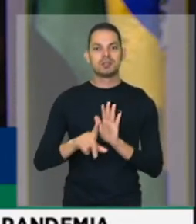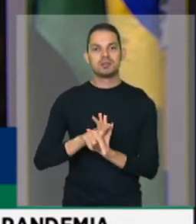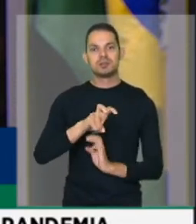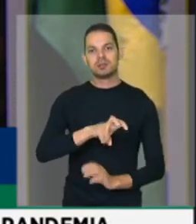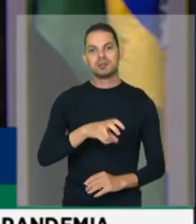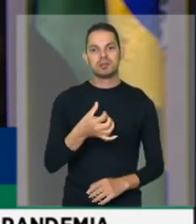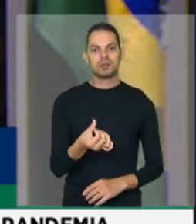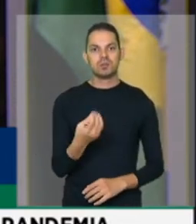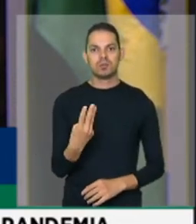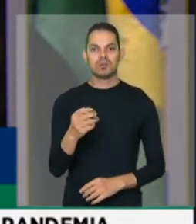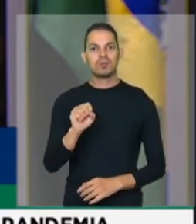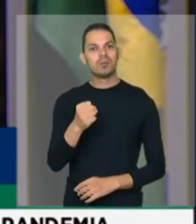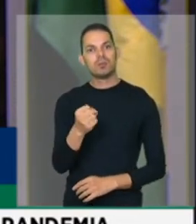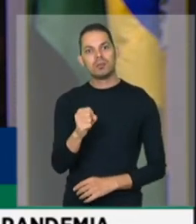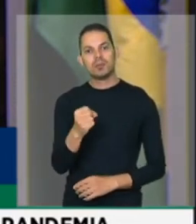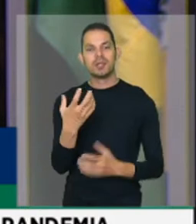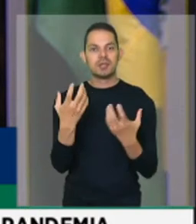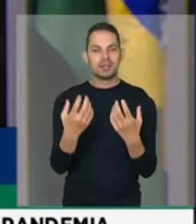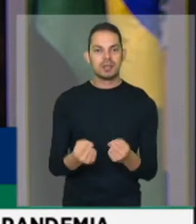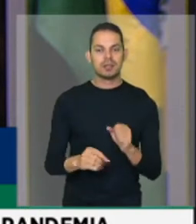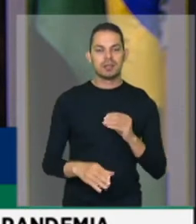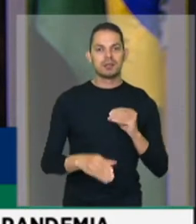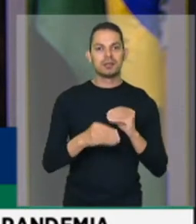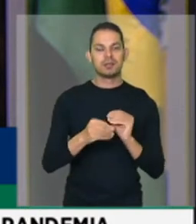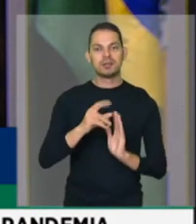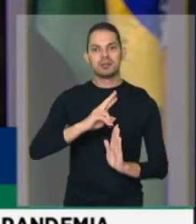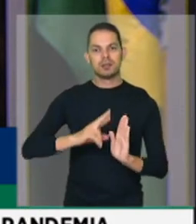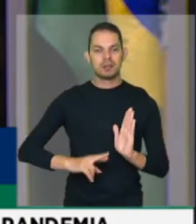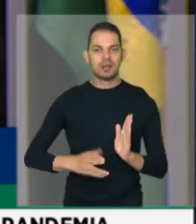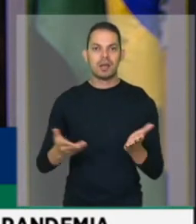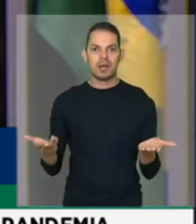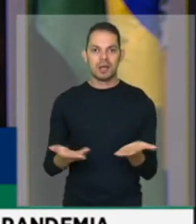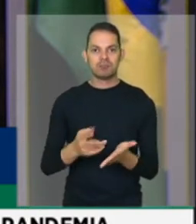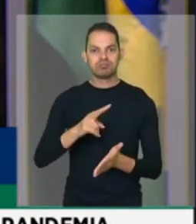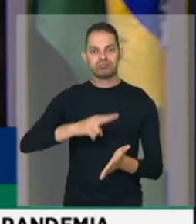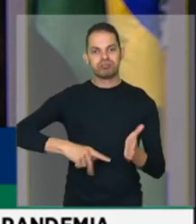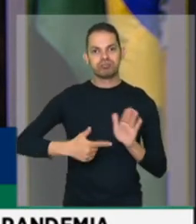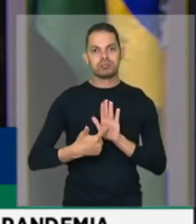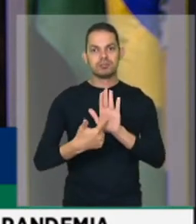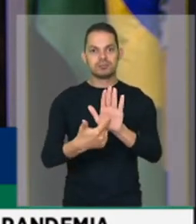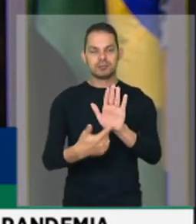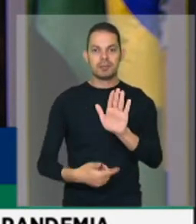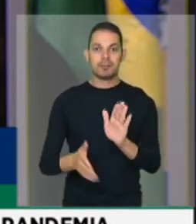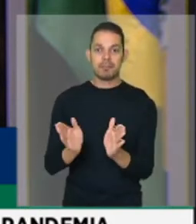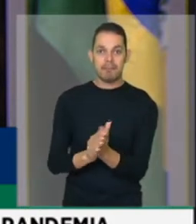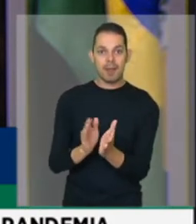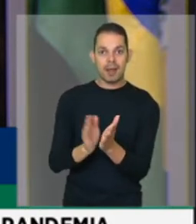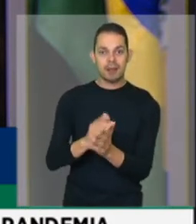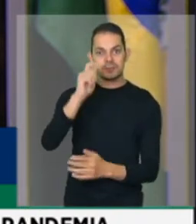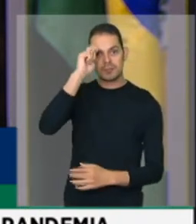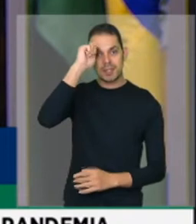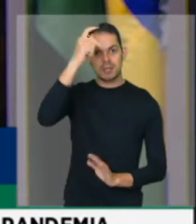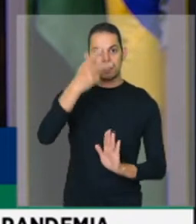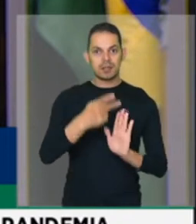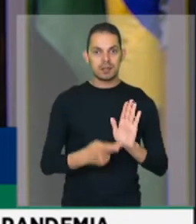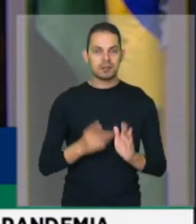LEI 5.638, COM A ADOÇÃO DA EMENDA DE REDAÇÃO QUE ORA APRESENTAMOS. QUERO PARABENIZAR AQUI O AUTOR DO PROJETO, DEPUTADO FELIPE CARRERAS... PEDIU O PIO DOS